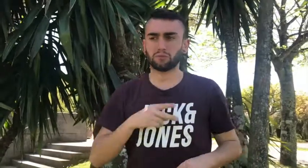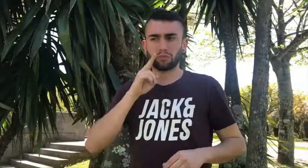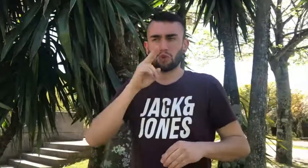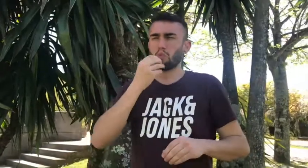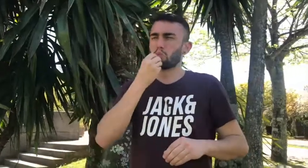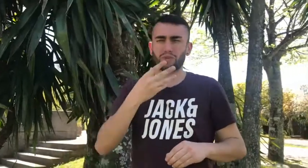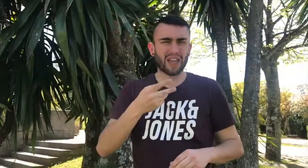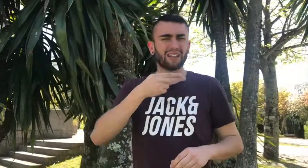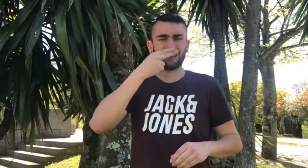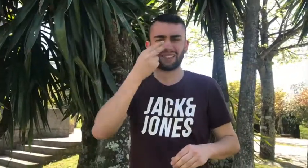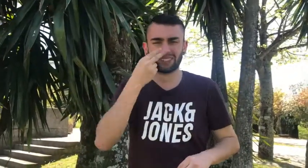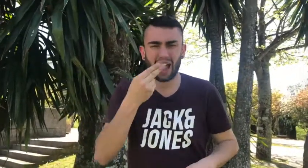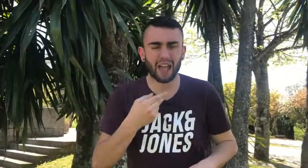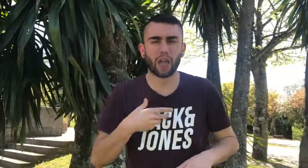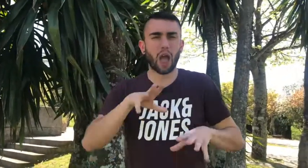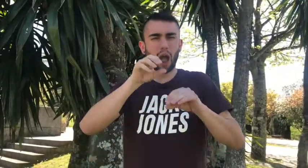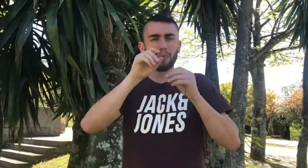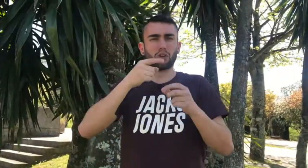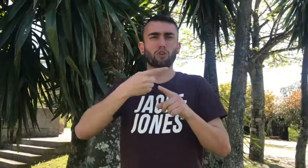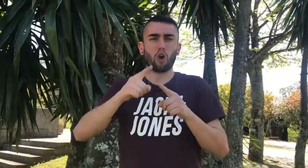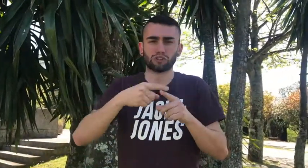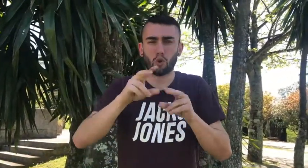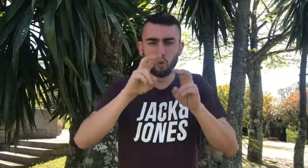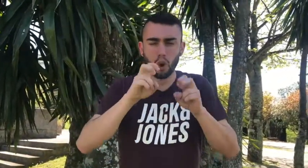me ha parecido una jornada muy interesante; he podido aprender cosas nuevas.